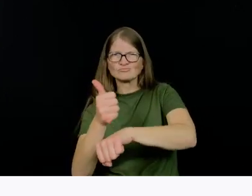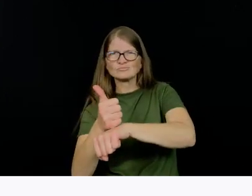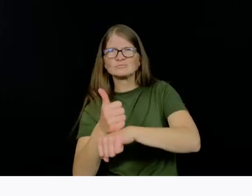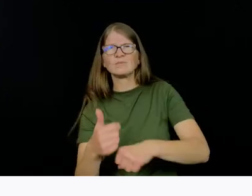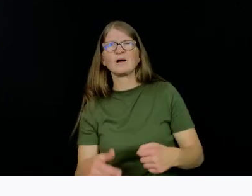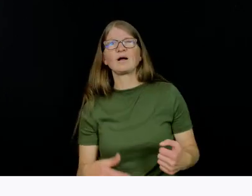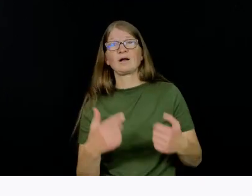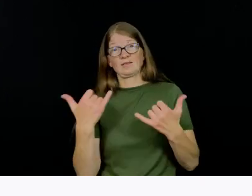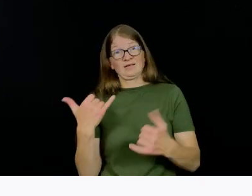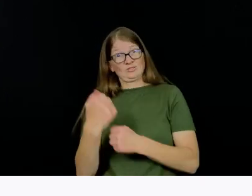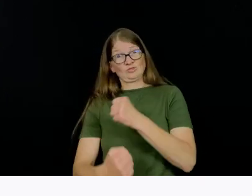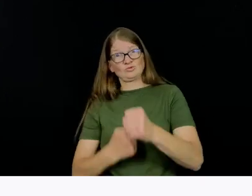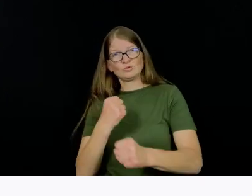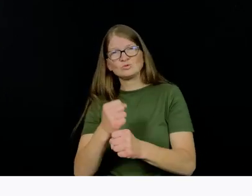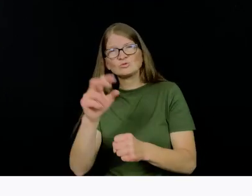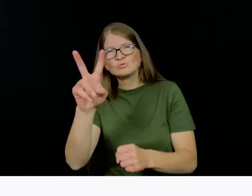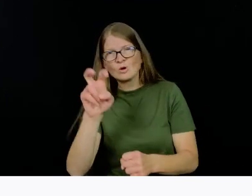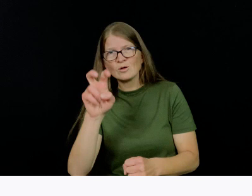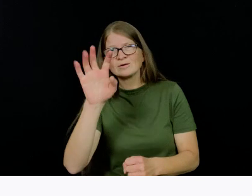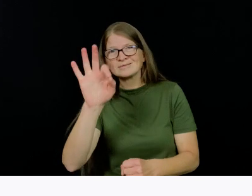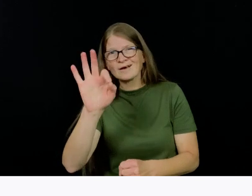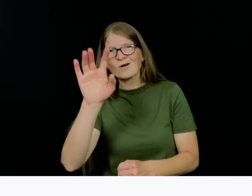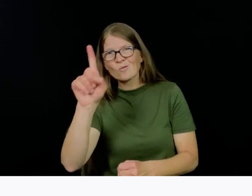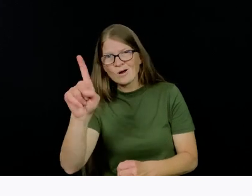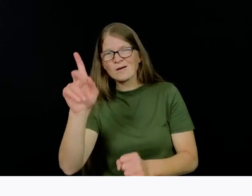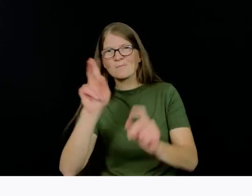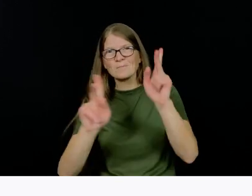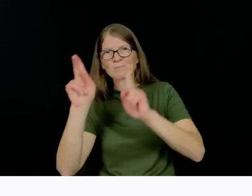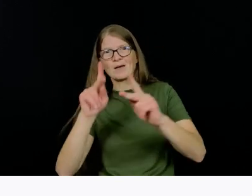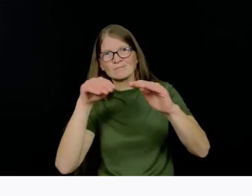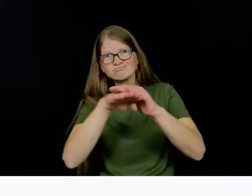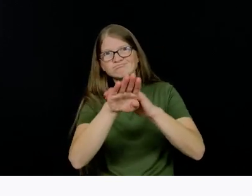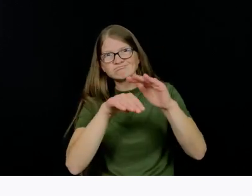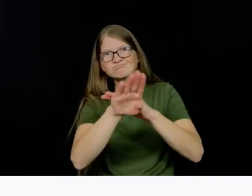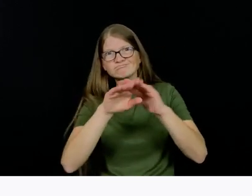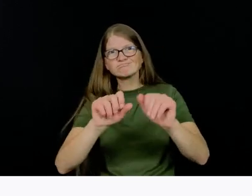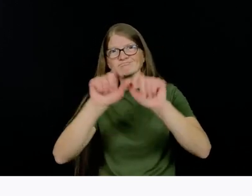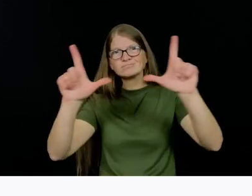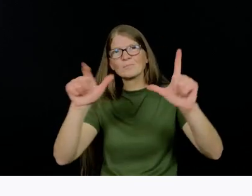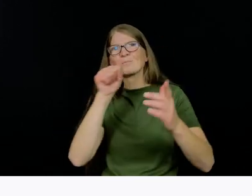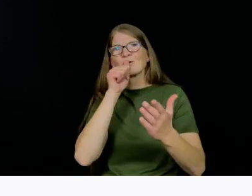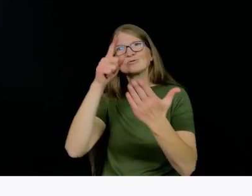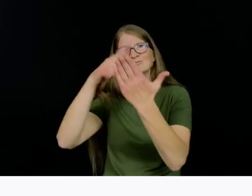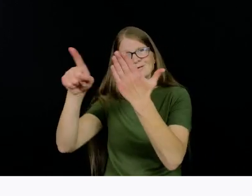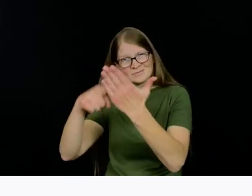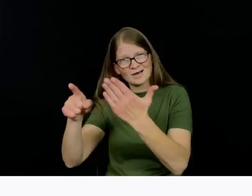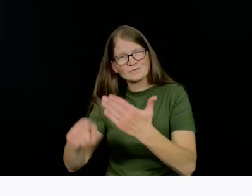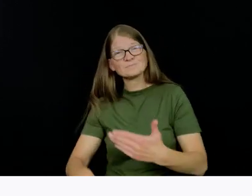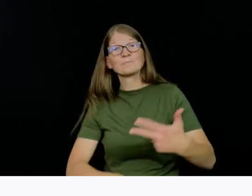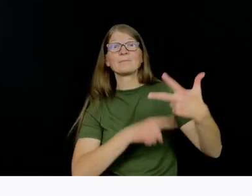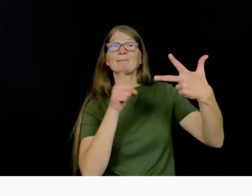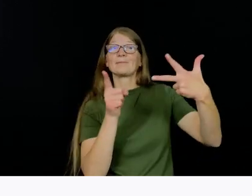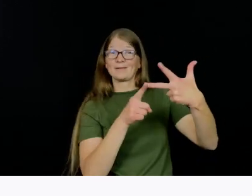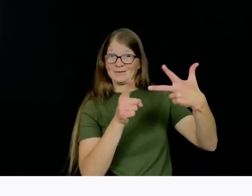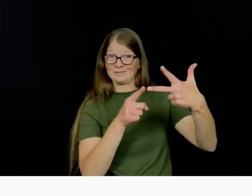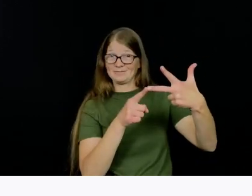أجرى 291 مليون شخص فحص الخصوصية أما الإعداد الثالث فهو ضوابط الحذف التلقائي